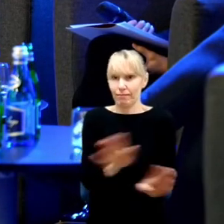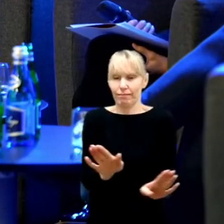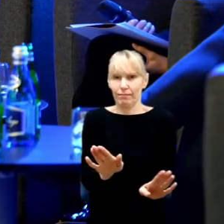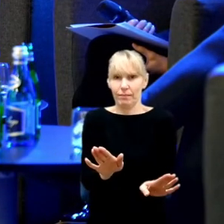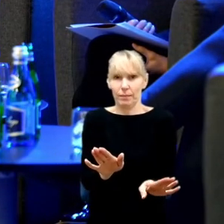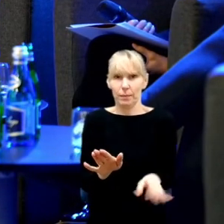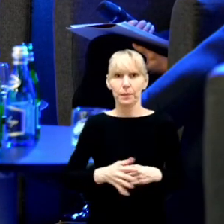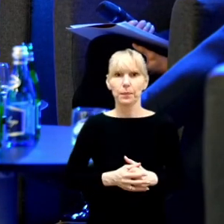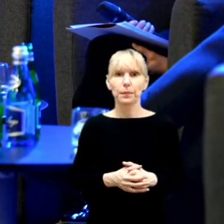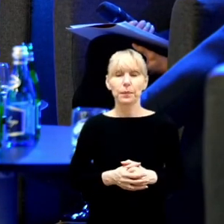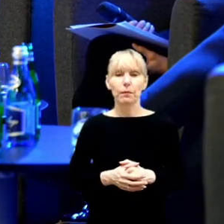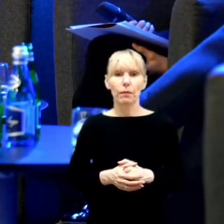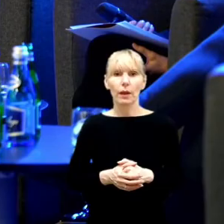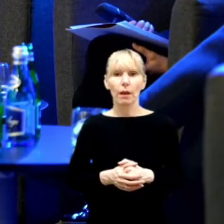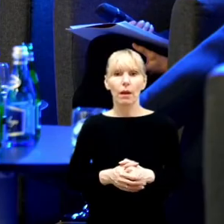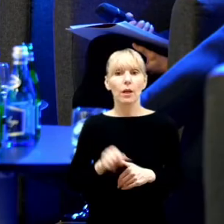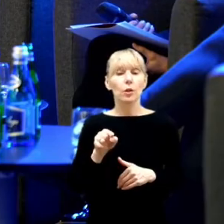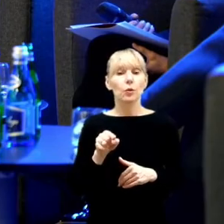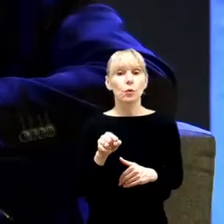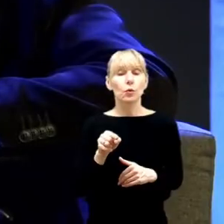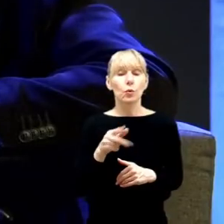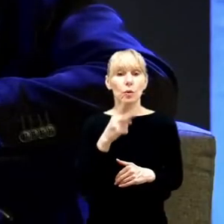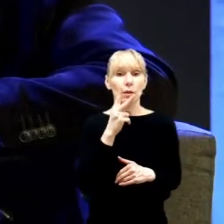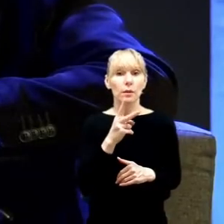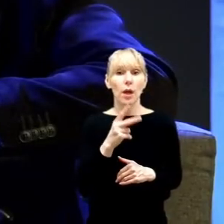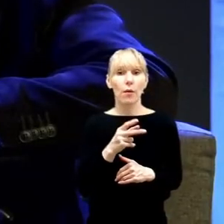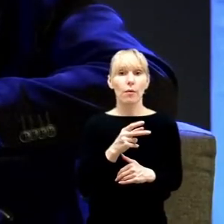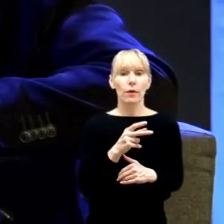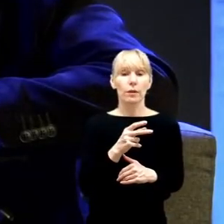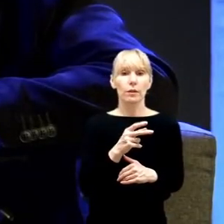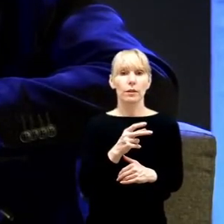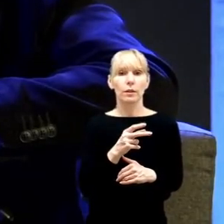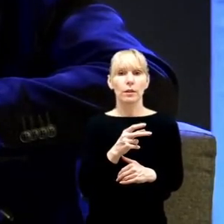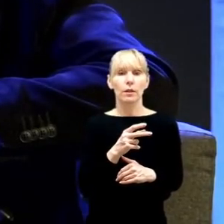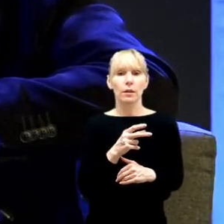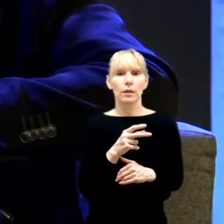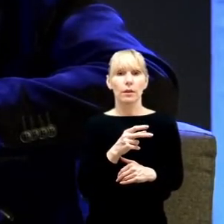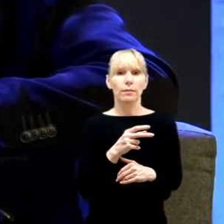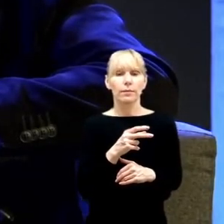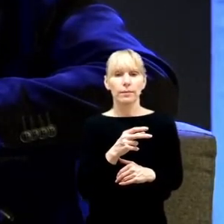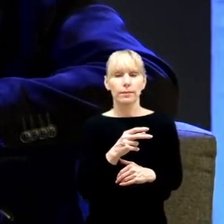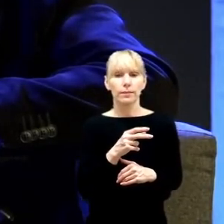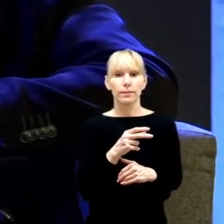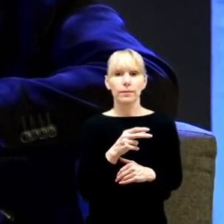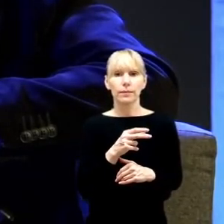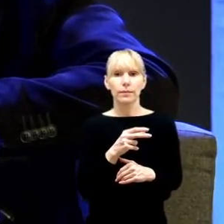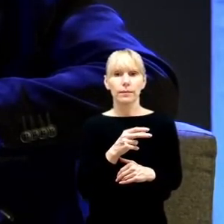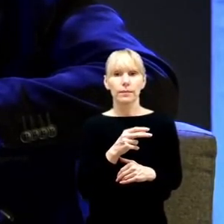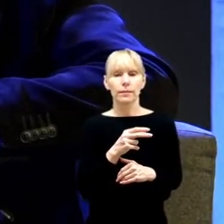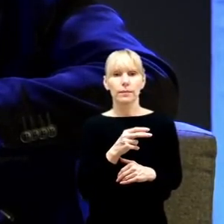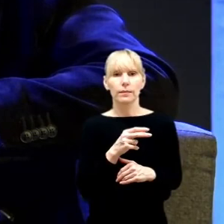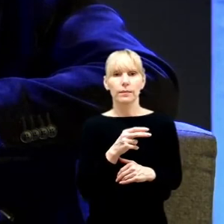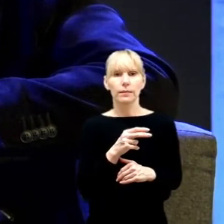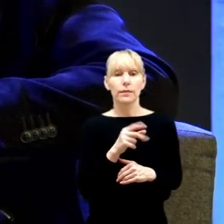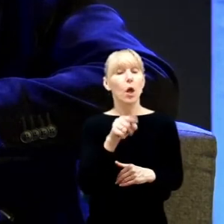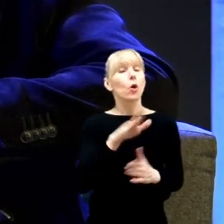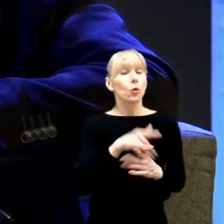które prawdopodobnie nastąpią w najbliższym czasie, mogą wygrać. No i teraz pytanie. My o tym mówimy.